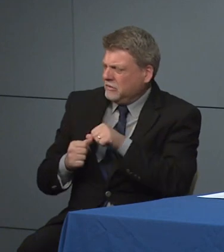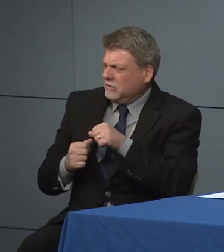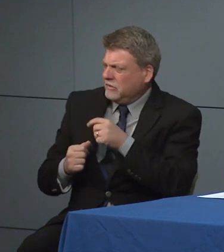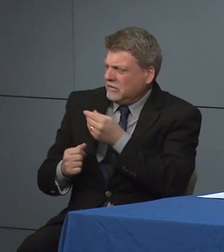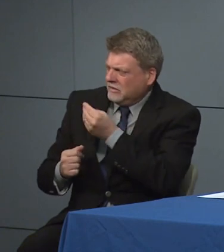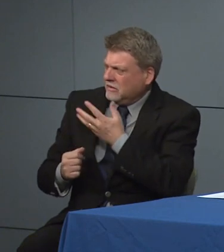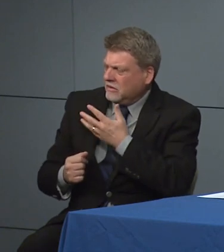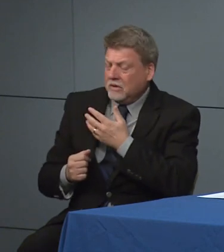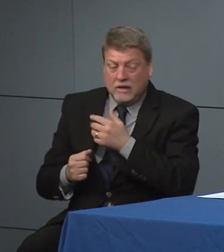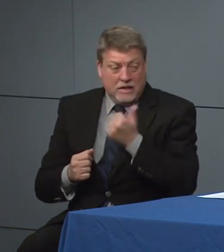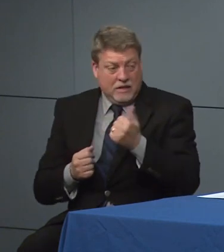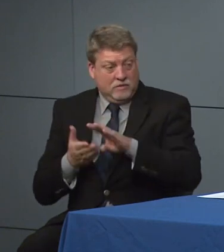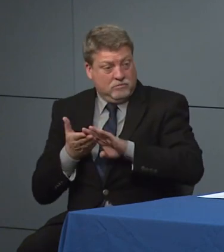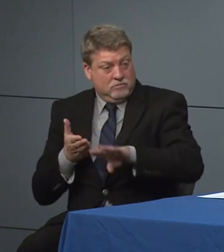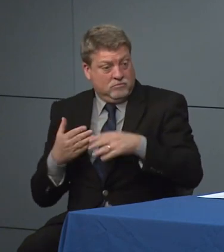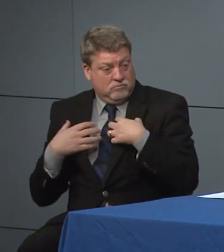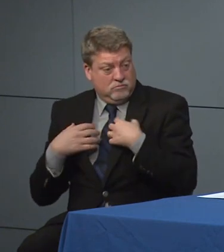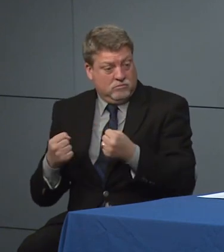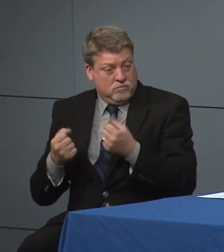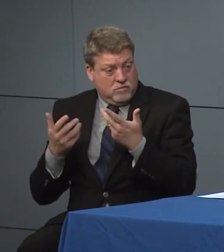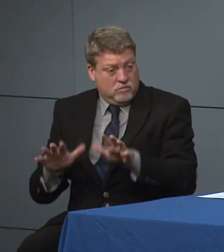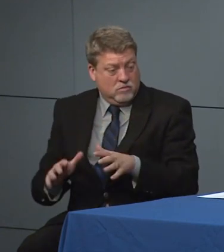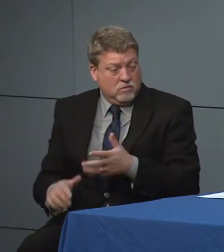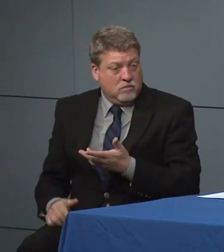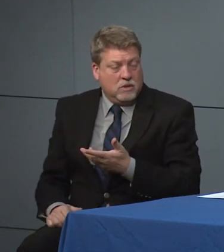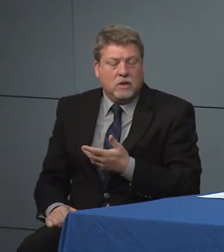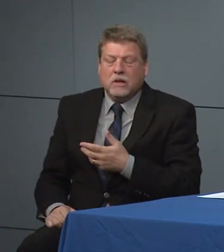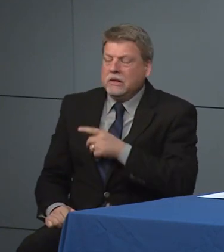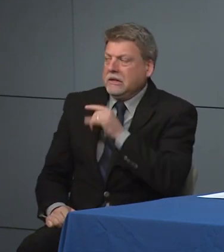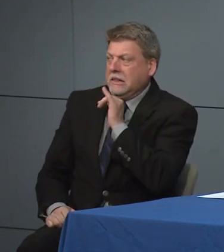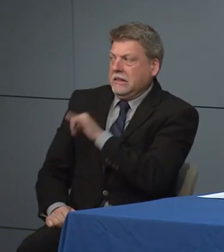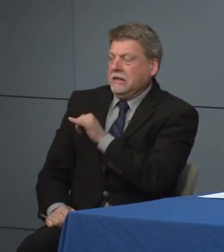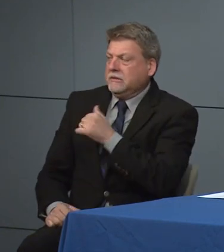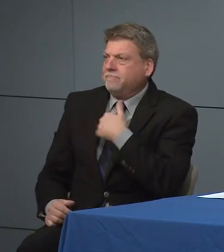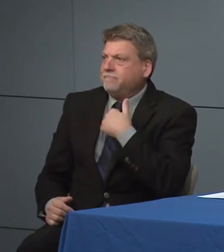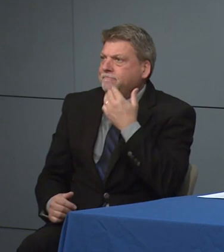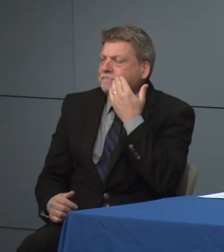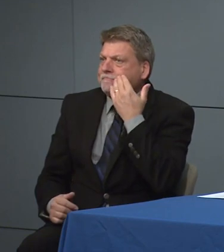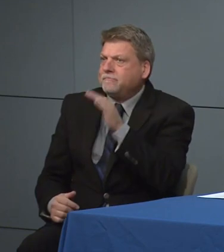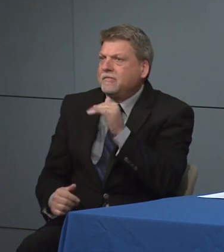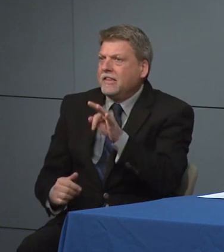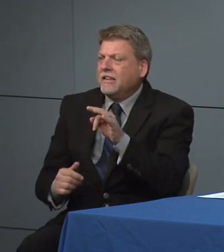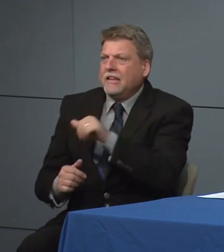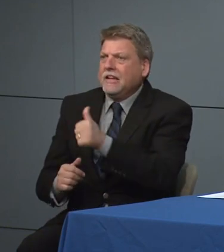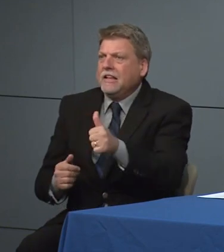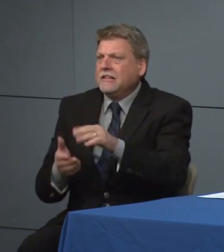que no tengo me recuerde cólera si a alguno ha quedado haber sido dado de alta o están